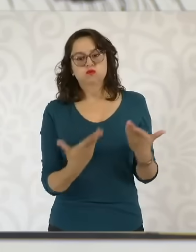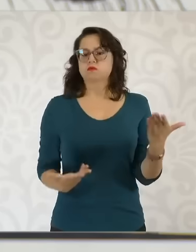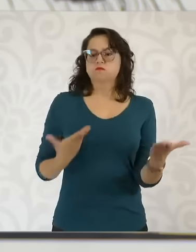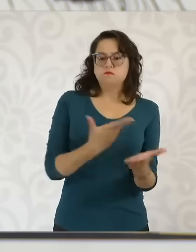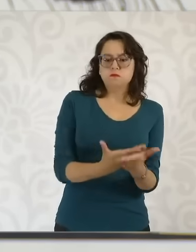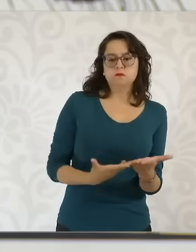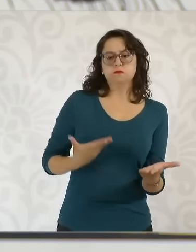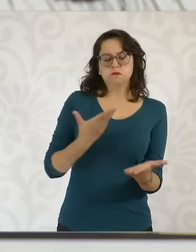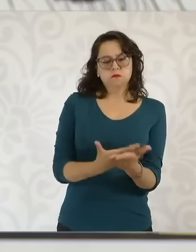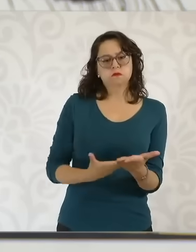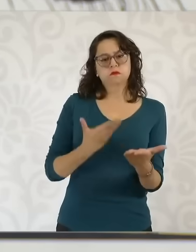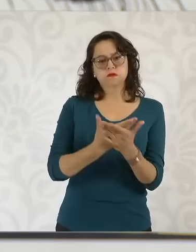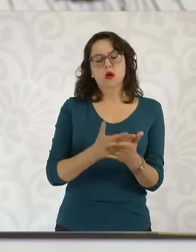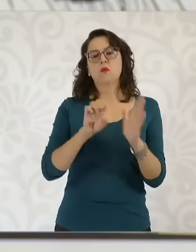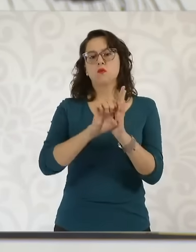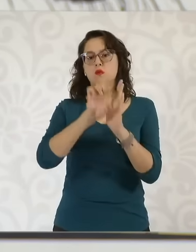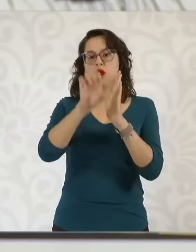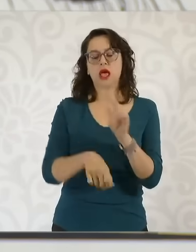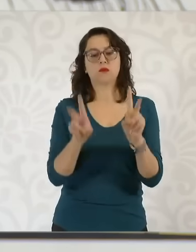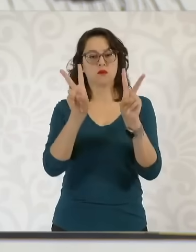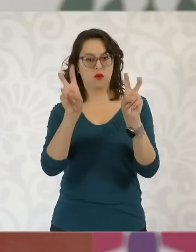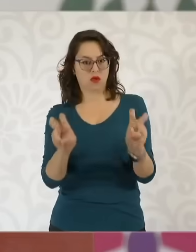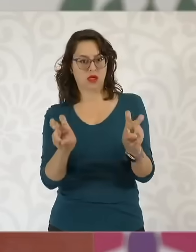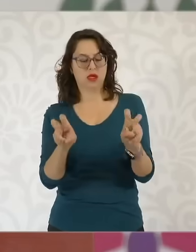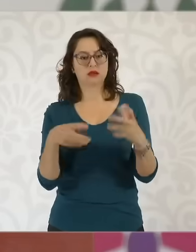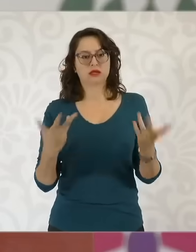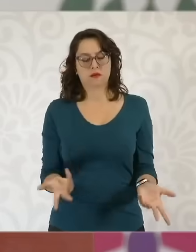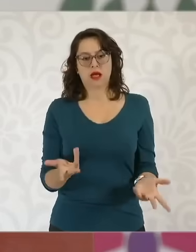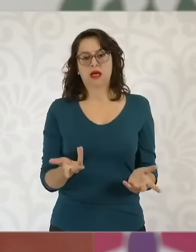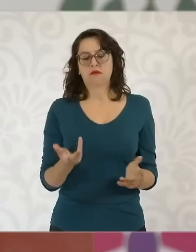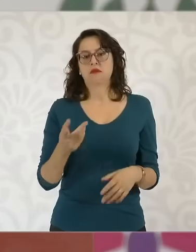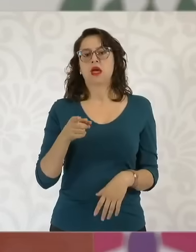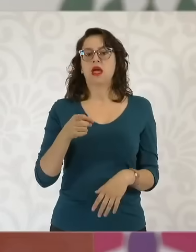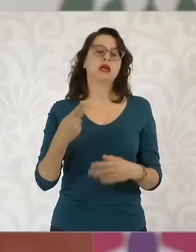por ejemplo, cómo reducir el déficit que le interesa al presidente de los Estados Unidos,